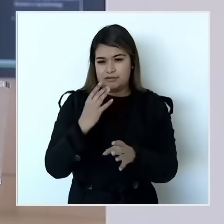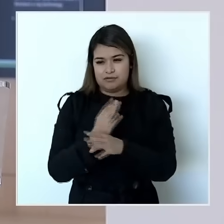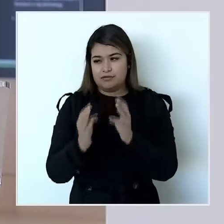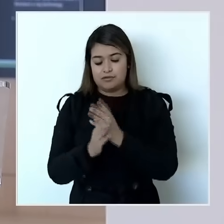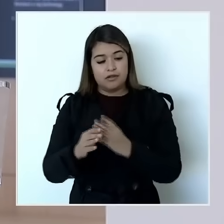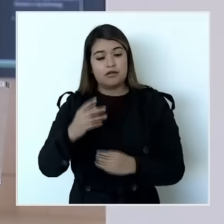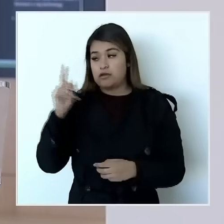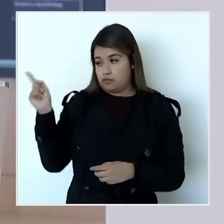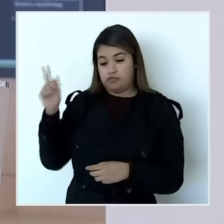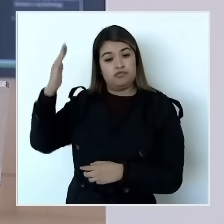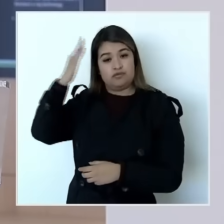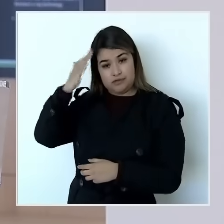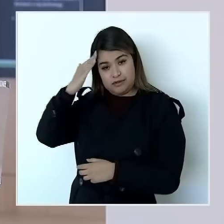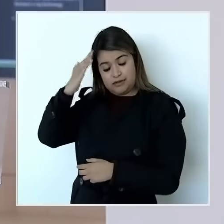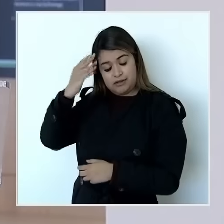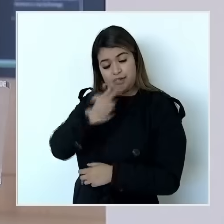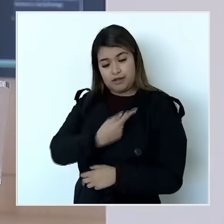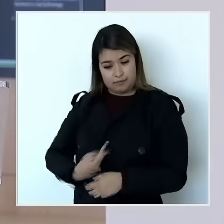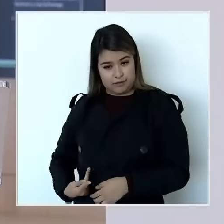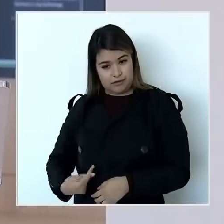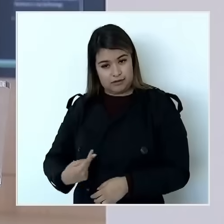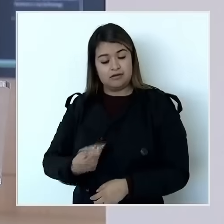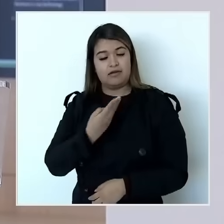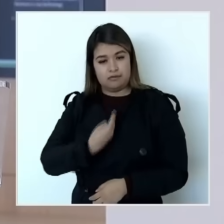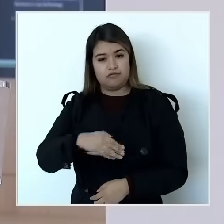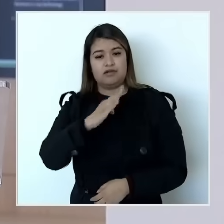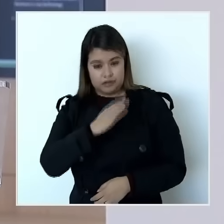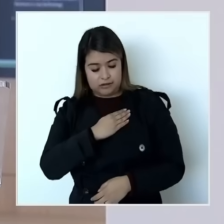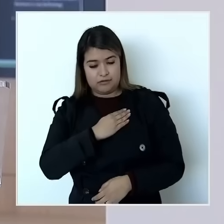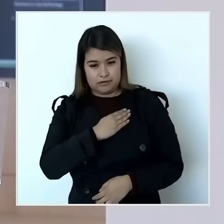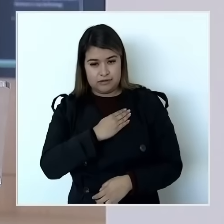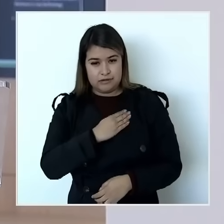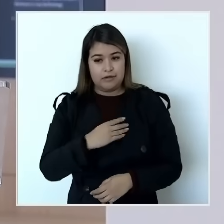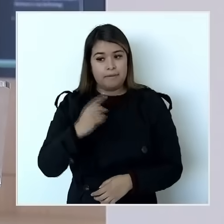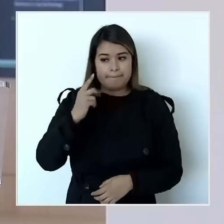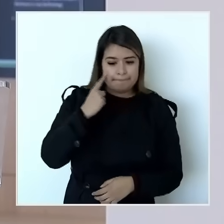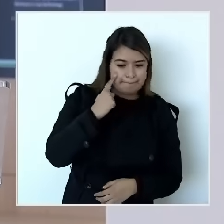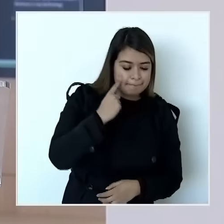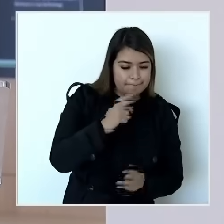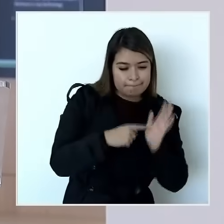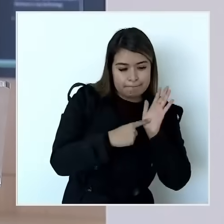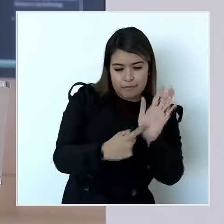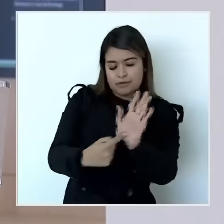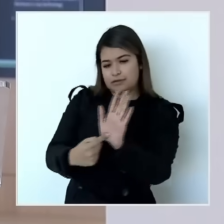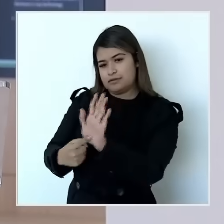doctora Claudia Chen Bampardo dan muestra de la entrega, esfuerzo y sobre todo de